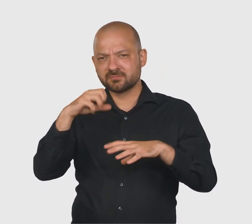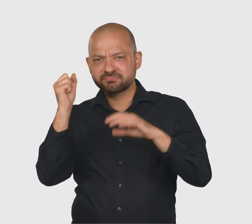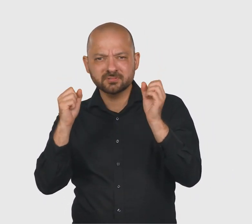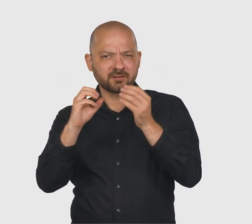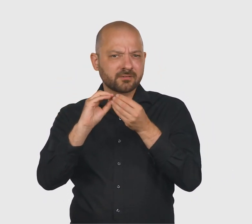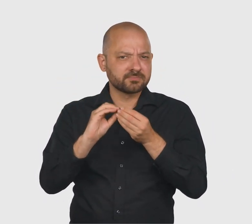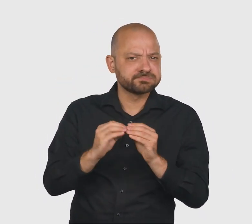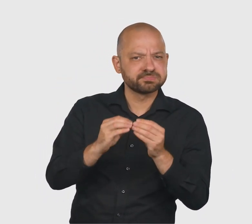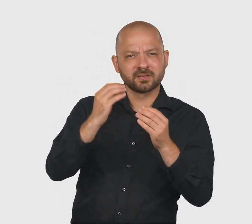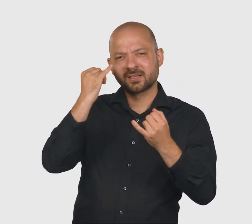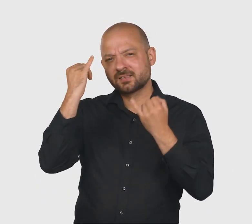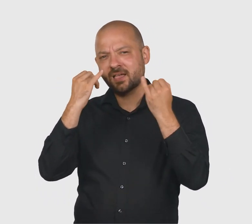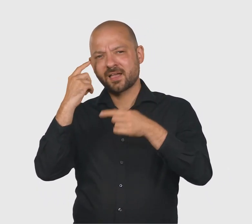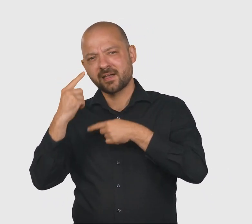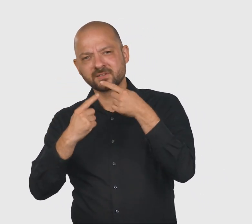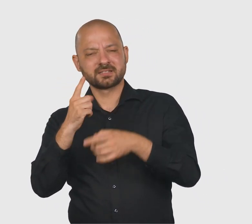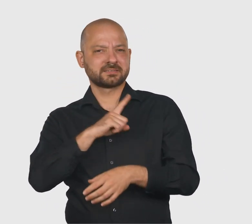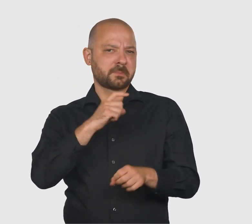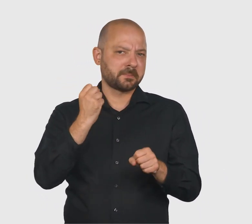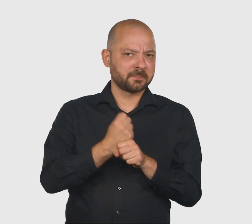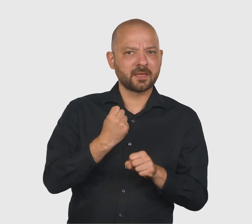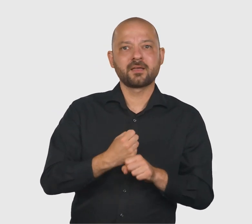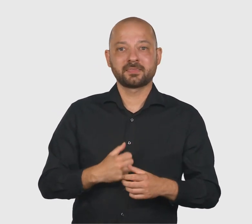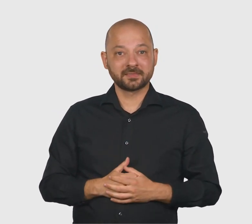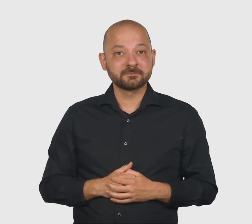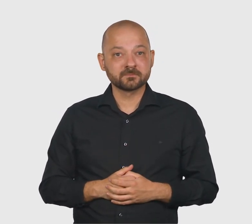Ideen entwickeln und Selbermachen ein.